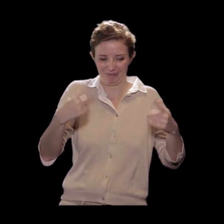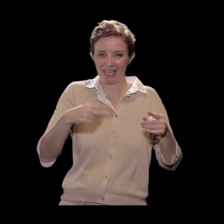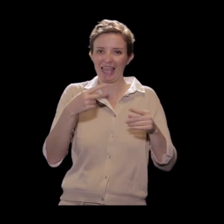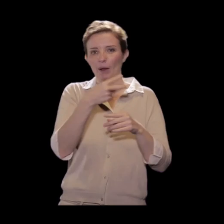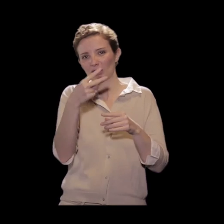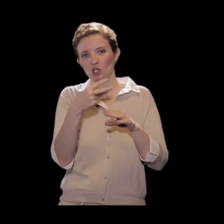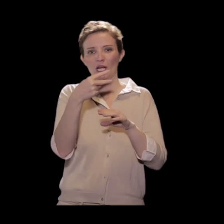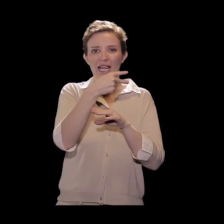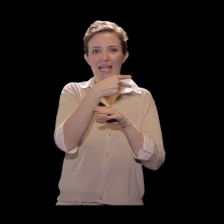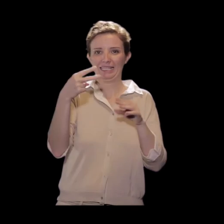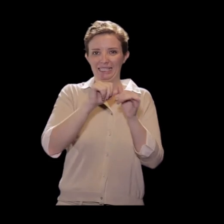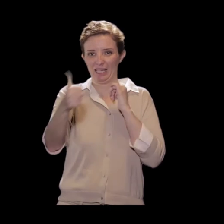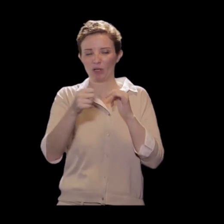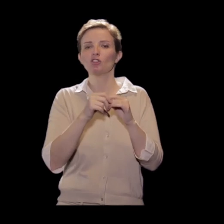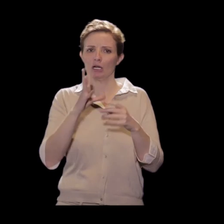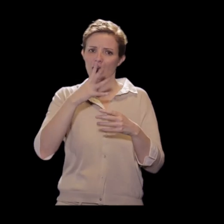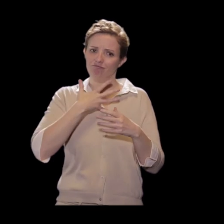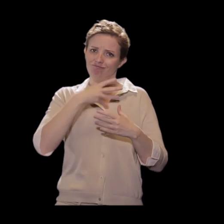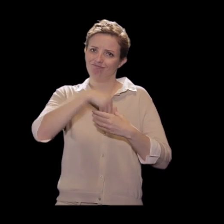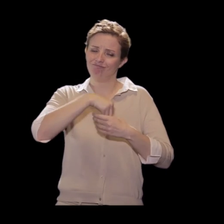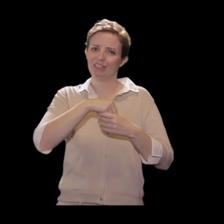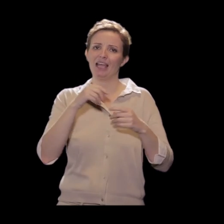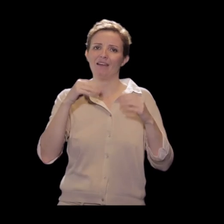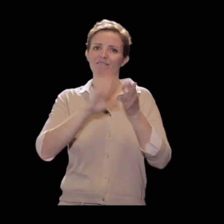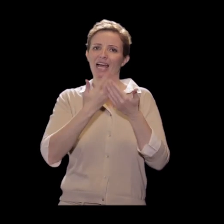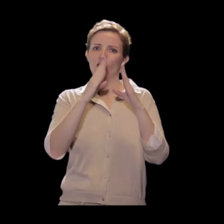delle equazioni e disequazioni contenenti i valori assoluti.